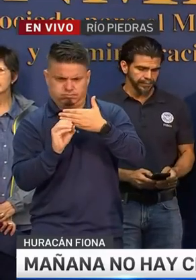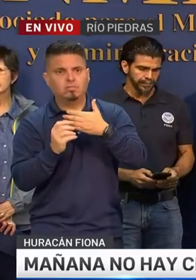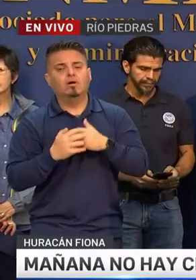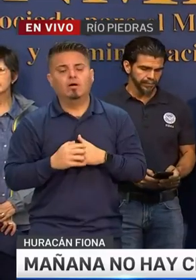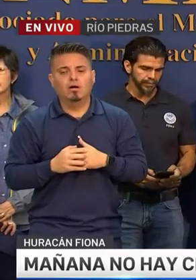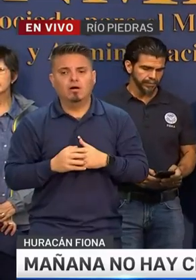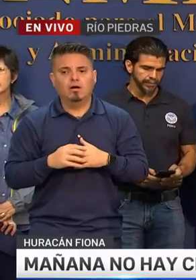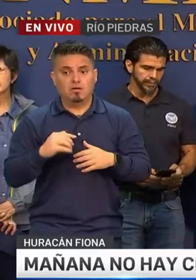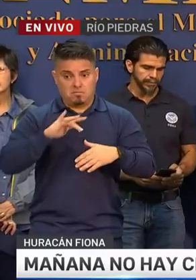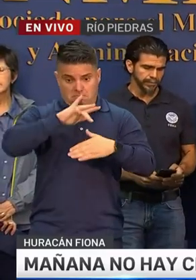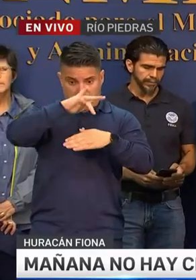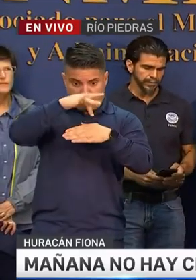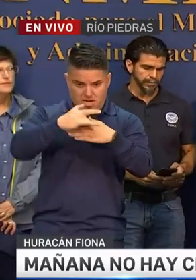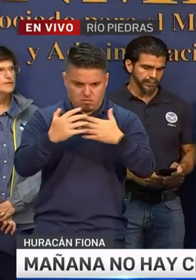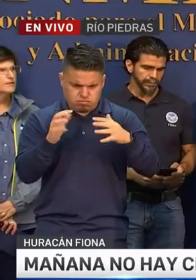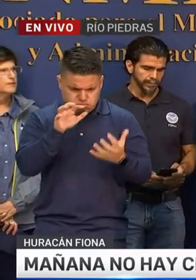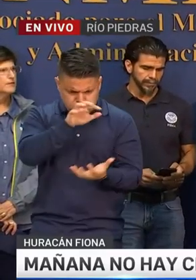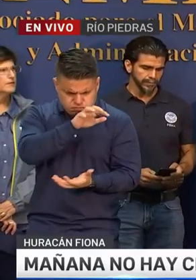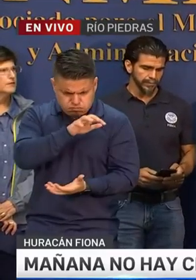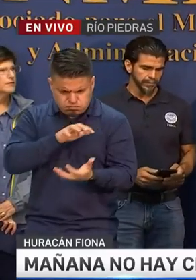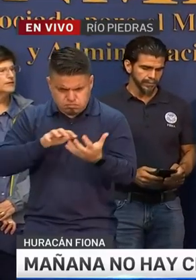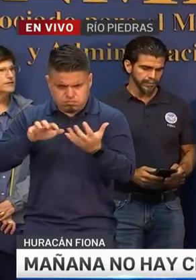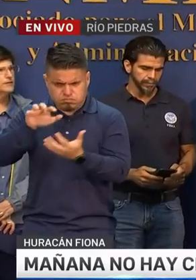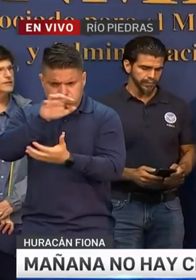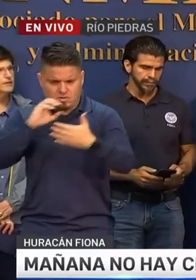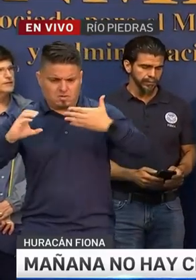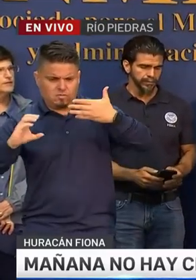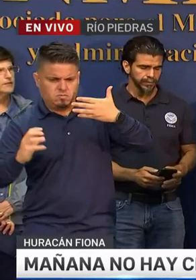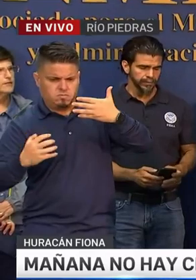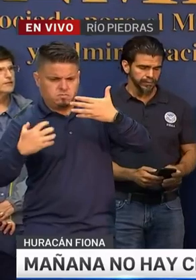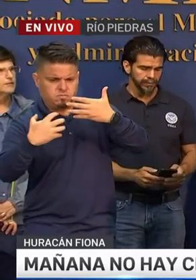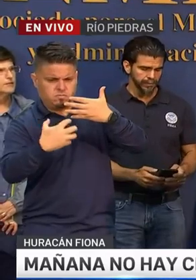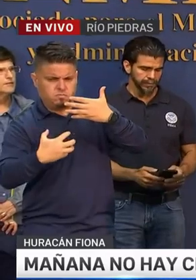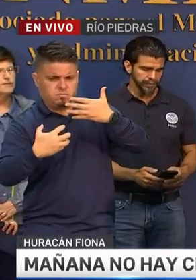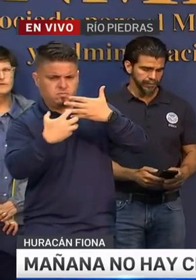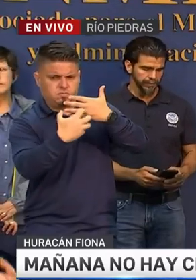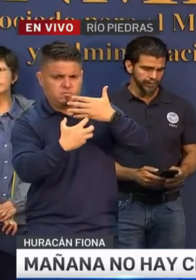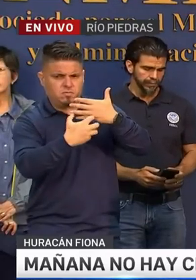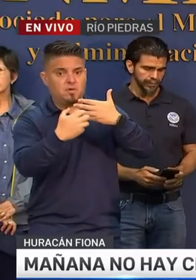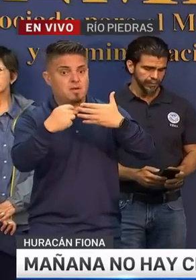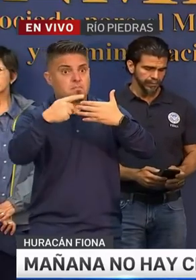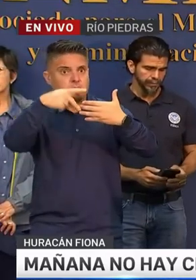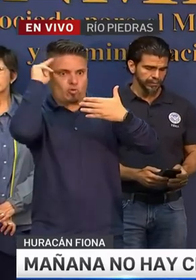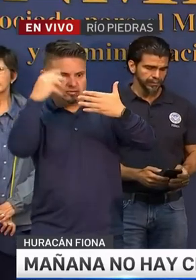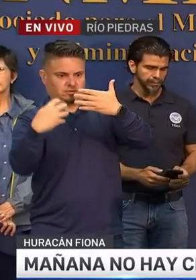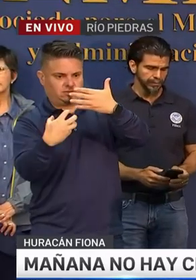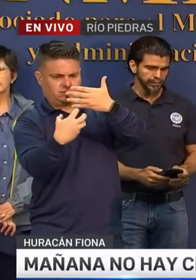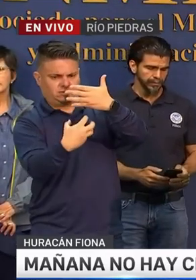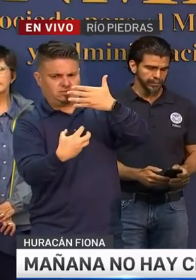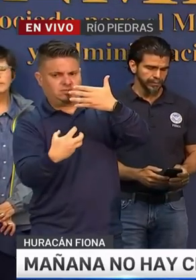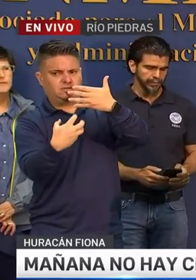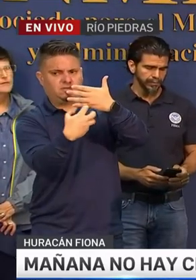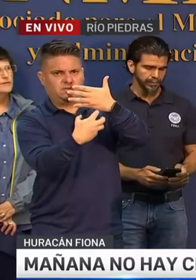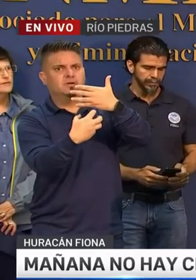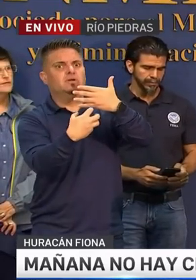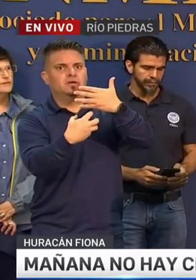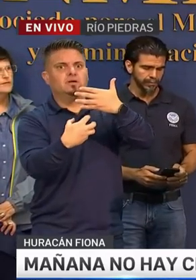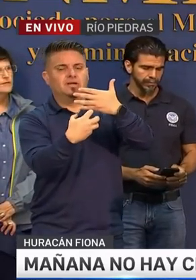COMENZÓ A AFECTAR NO DIRECTAMENTE DESDE ANOCHE, UNA BANDA DE LLUVIA AFECTANDO LA MITAD ESTE DE PUERTO RICO,